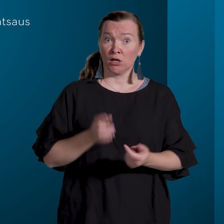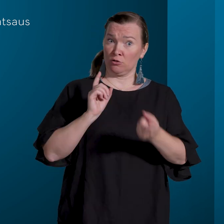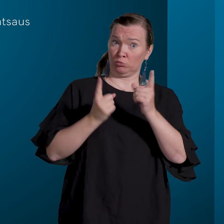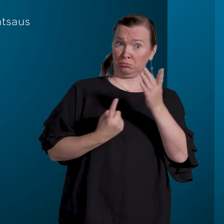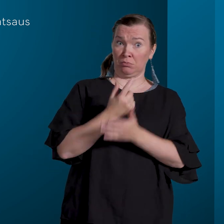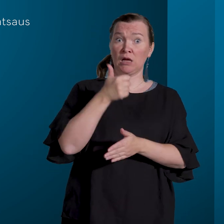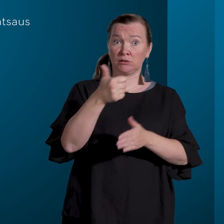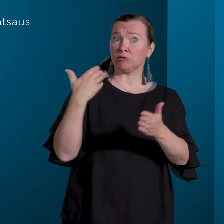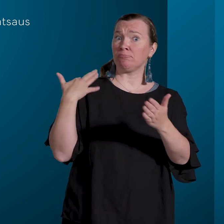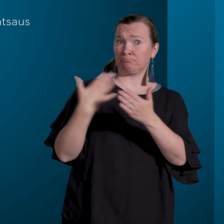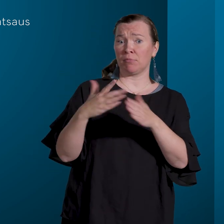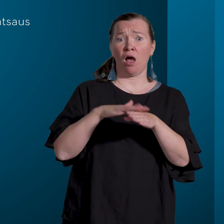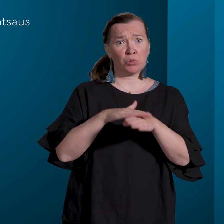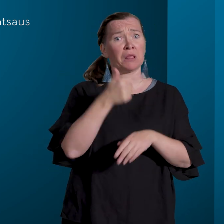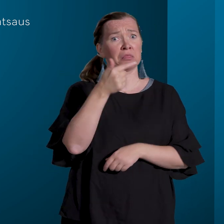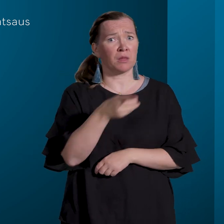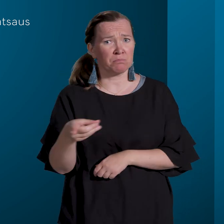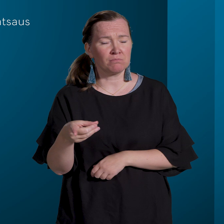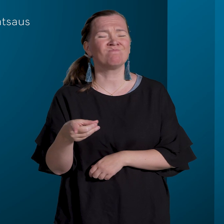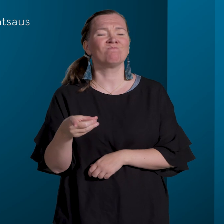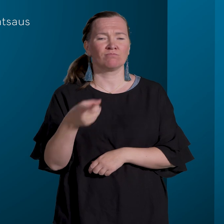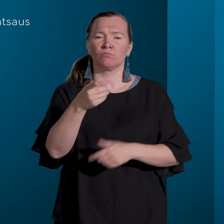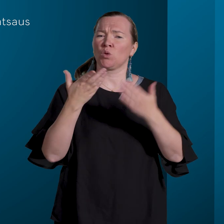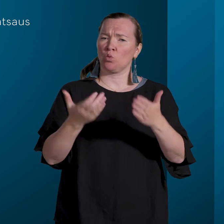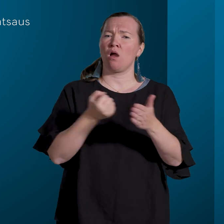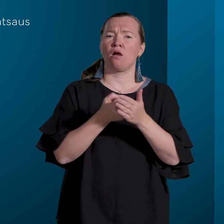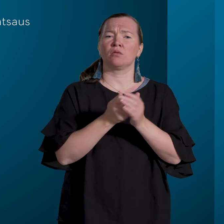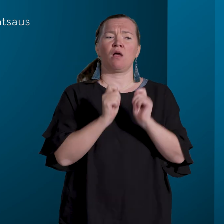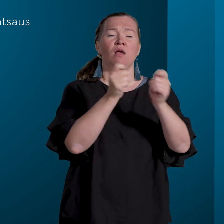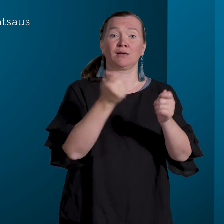Jos käytät itse palvelua, nyt kannattaa siis viimeistään hakea -